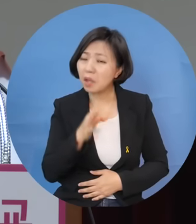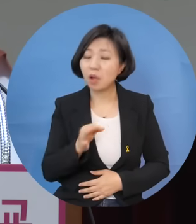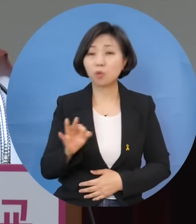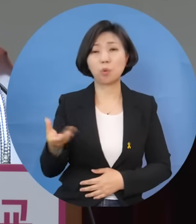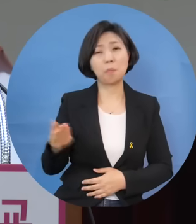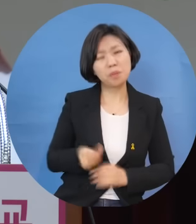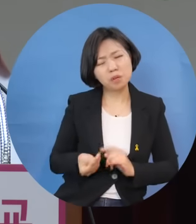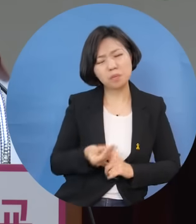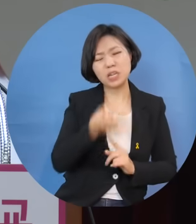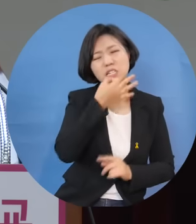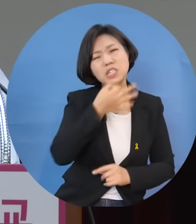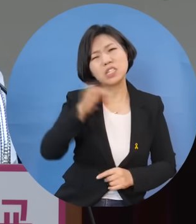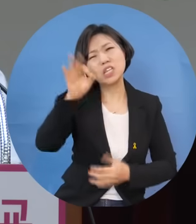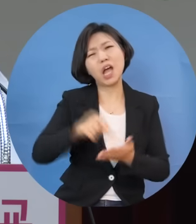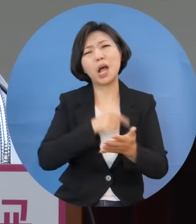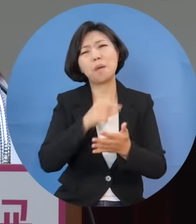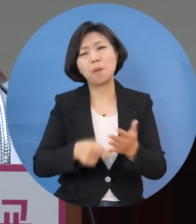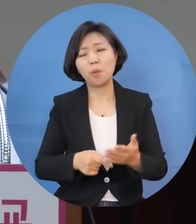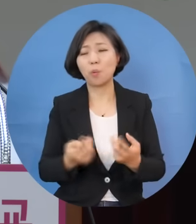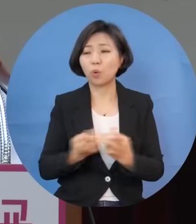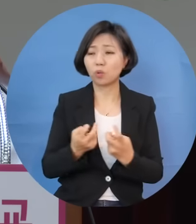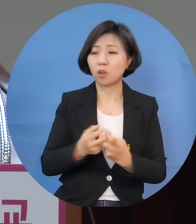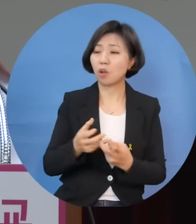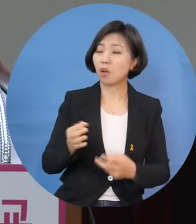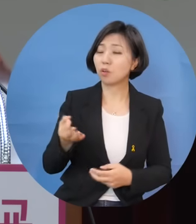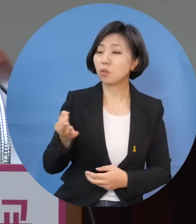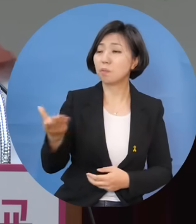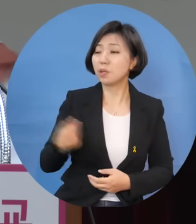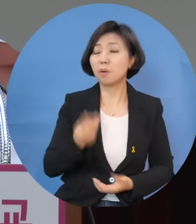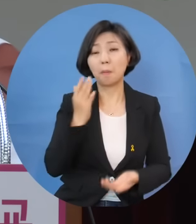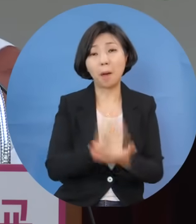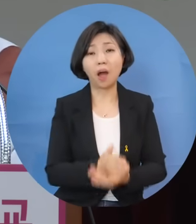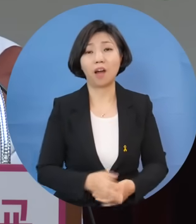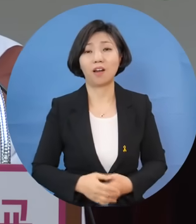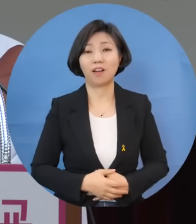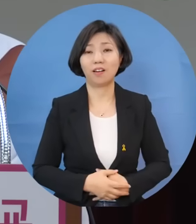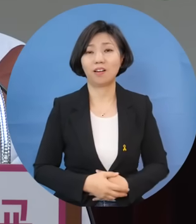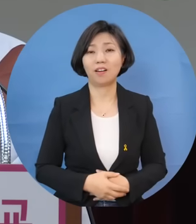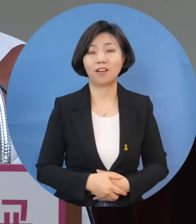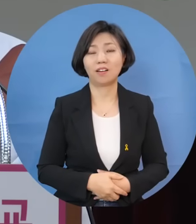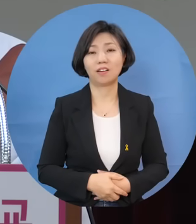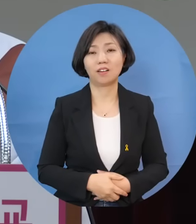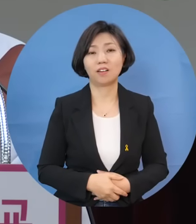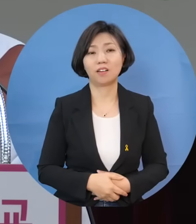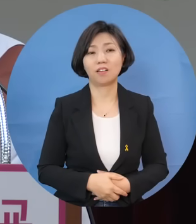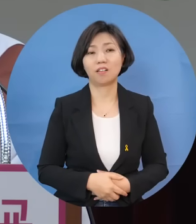"그러면 이자 갚아야 되잖아요" "그러면 빌리지 마라" (스님 / 청중 웃음)